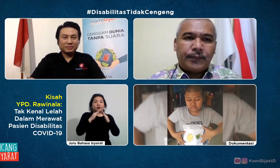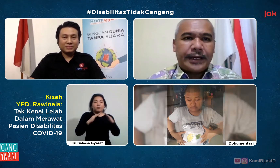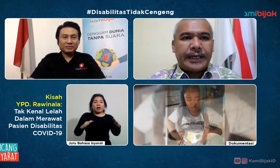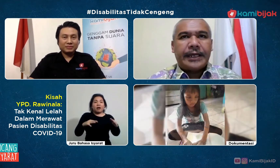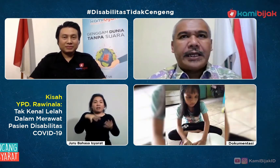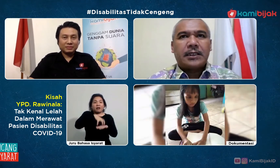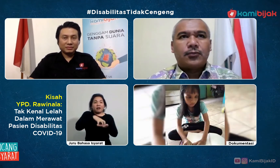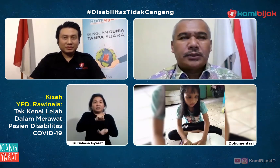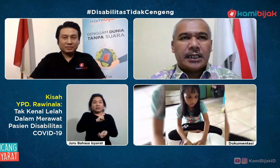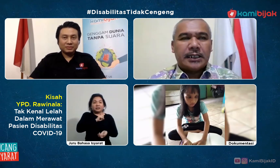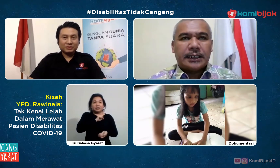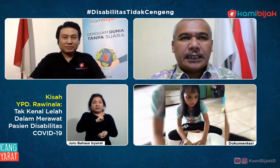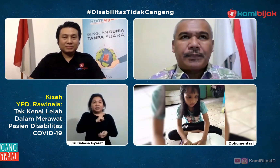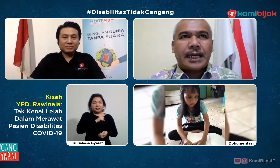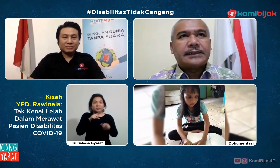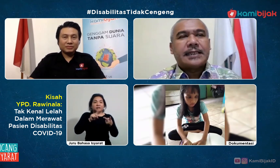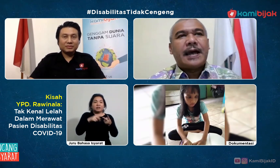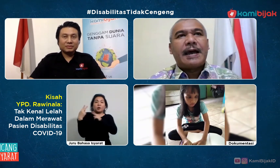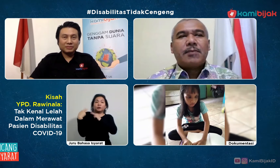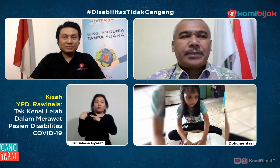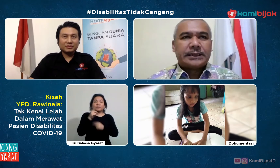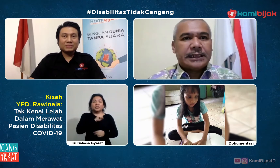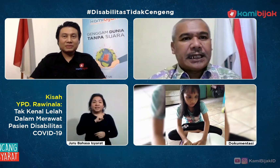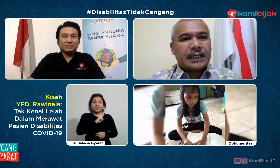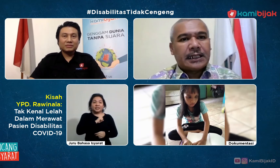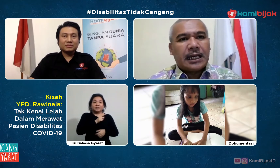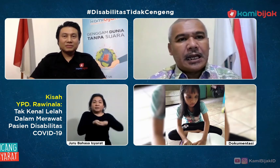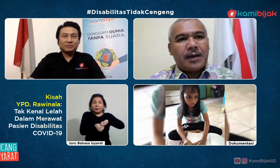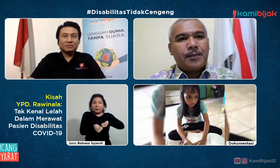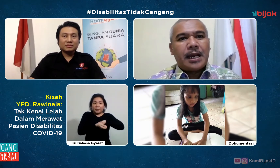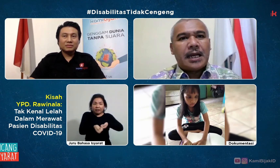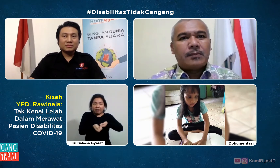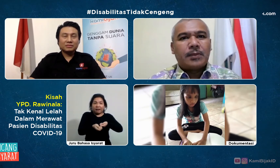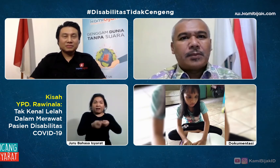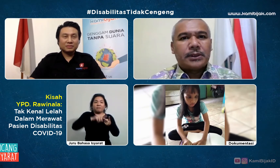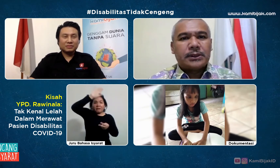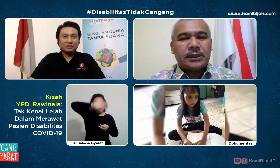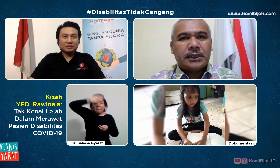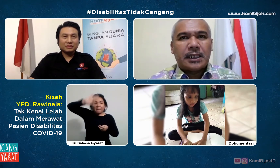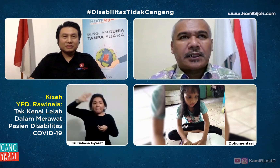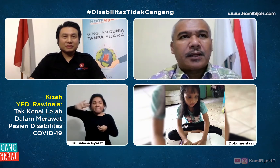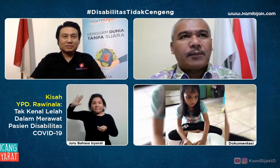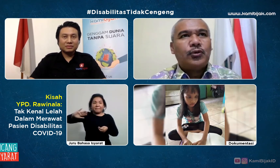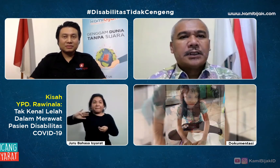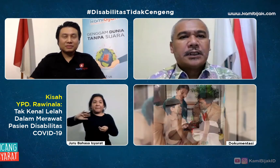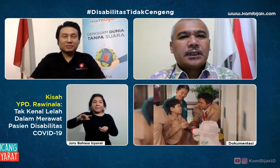untuk ngepel kemudian ngelap kaca membersihkan halaman membersihkan kebun